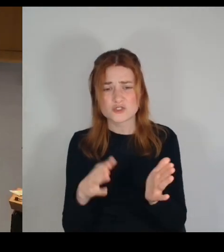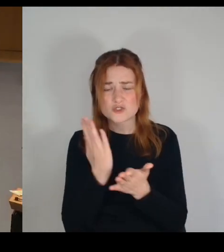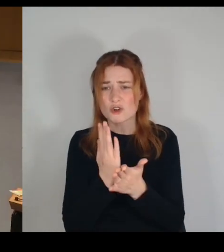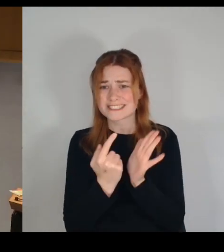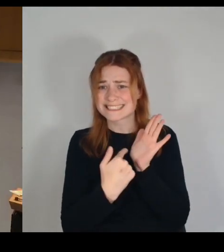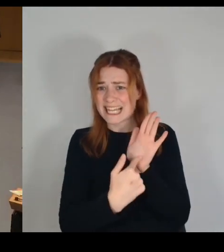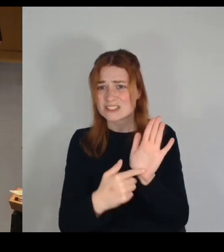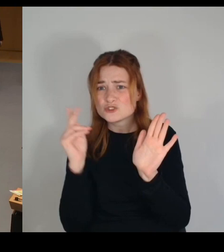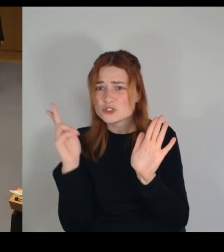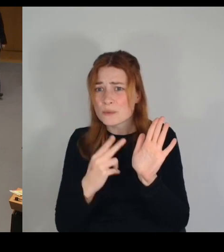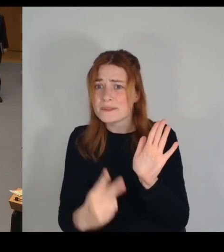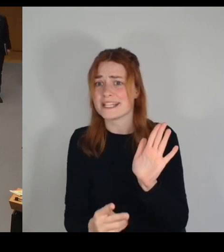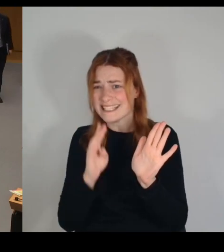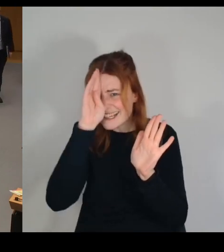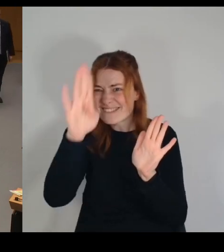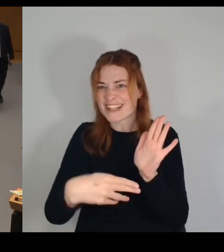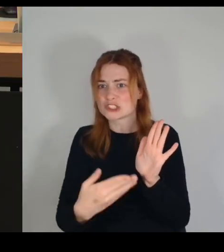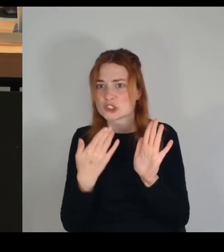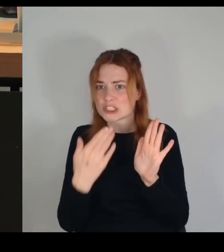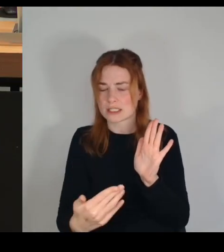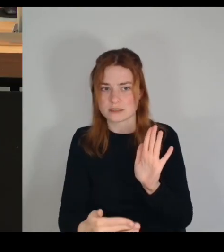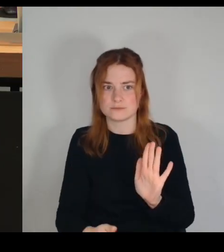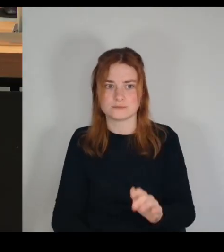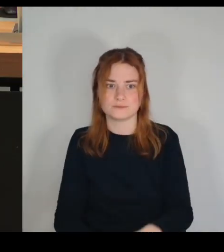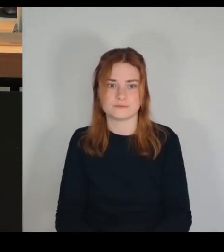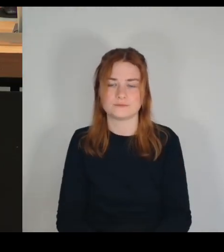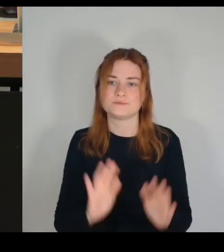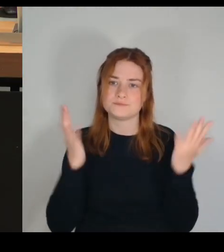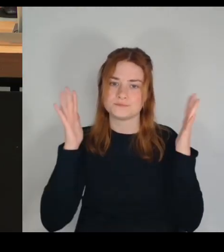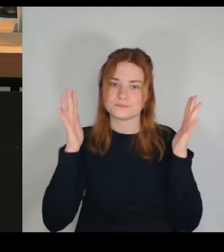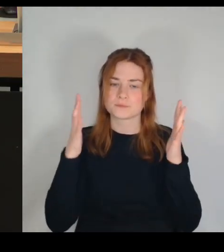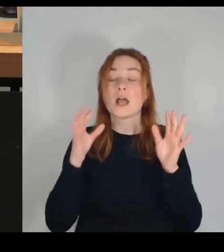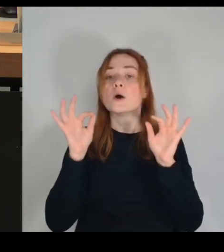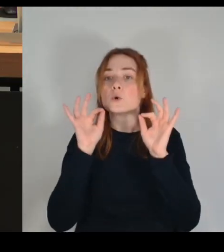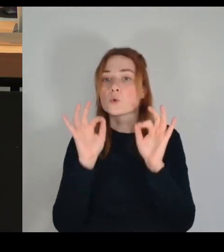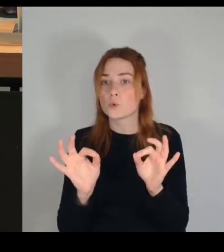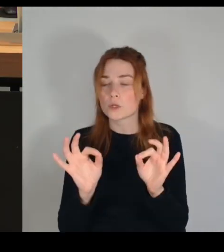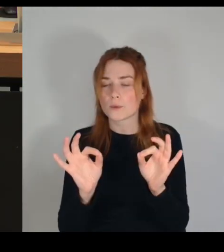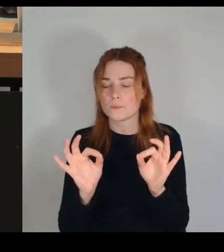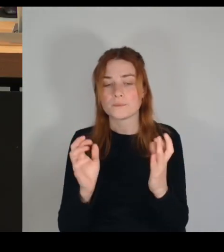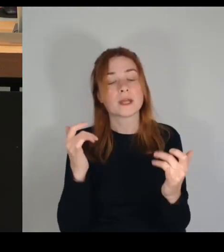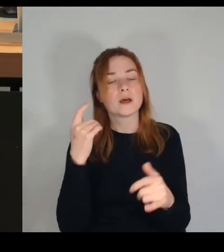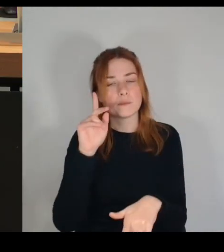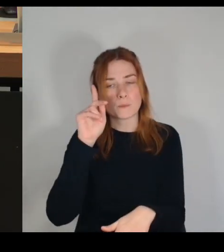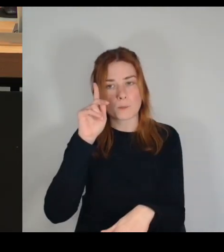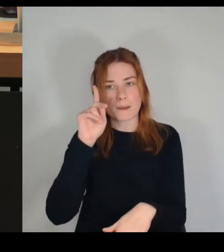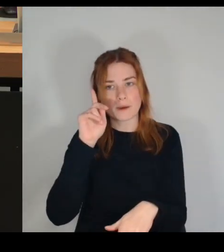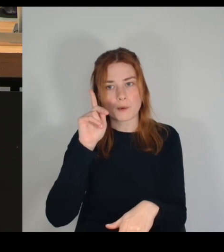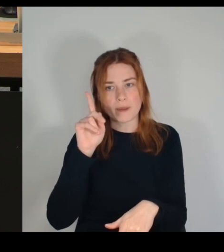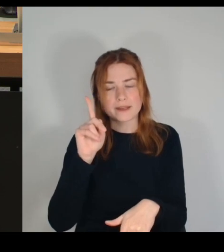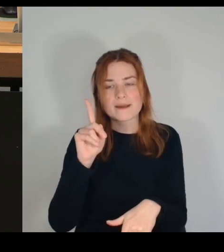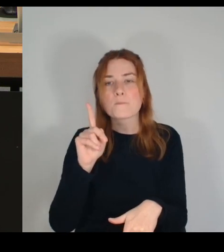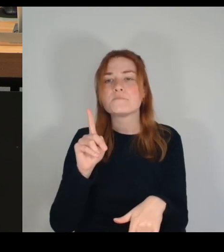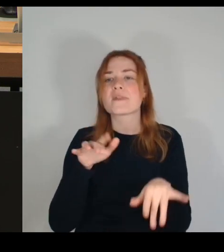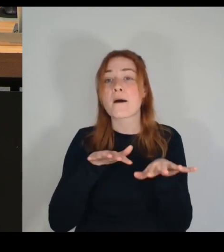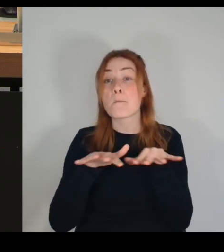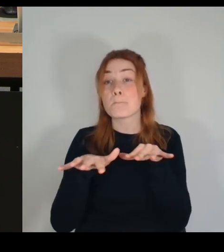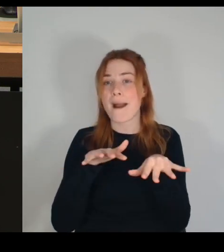So, und jetzt kommen wir mal, jetzt kommen wir doch mal zum Marktversagen Kommen wir mal zum Marktversagen. Unser Baurecht hier, das ist ein Dschungel. Ja.